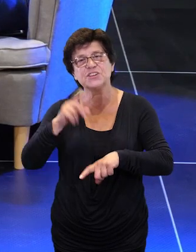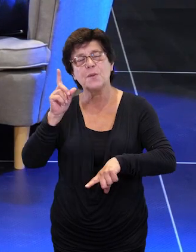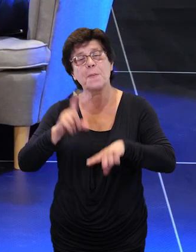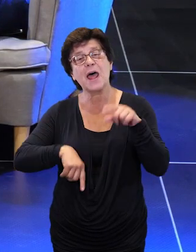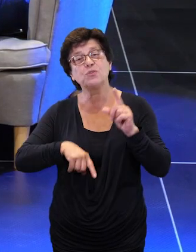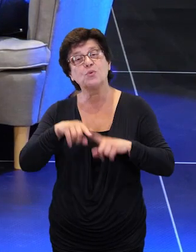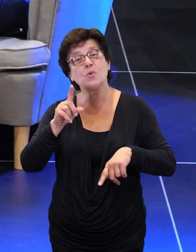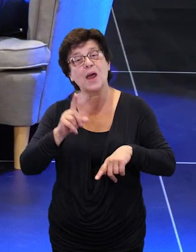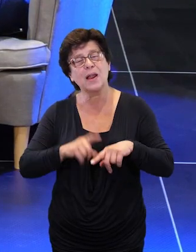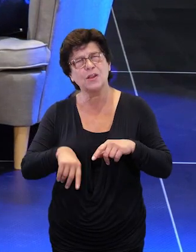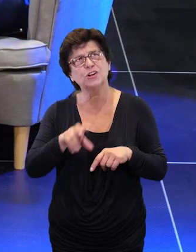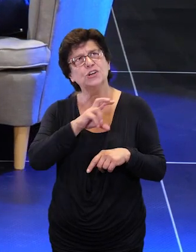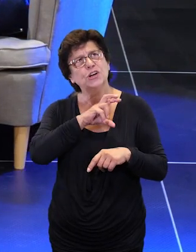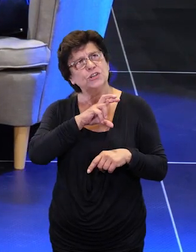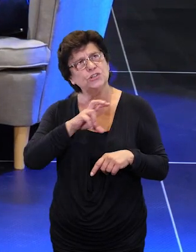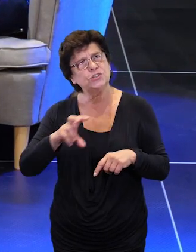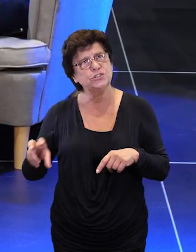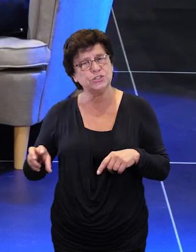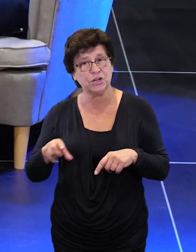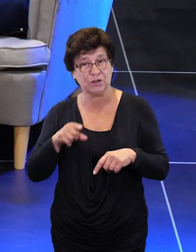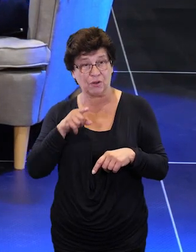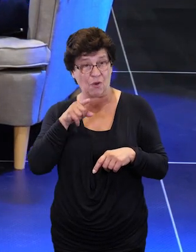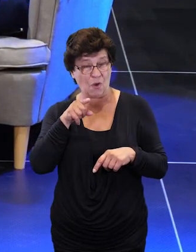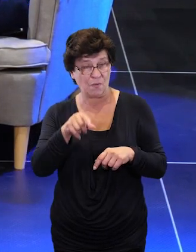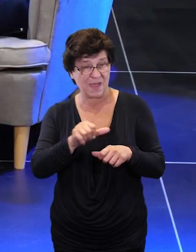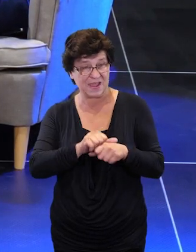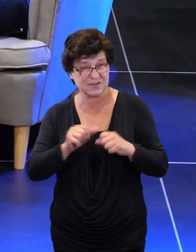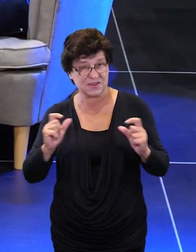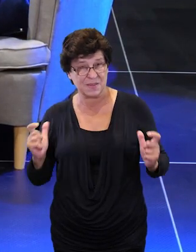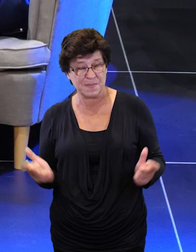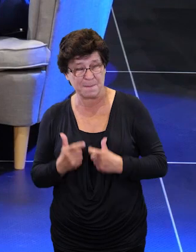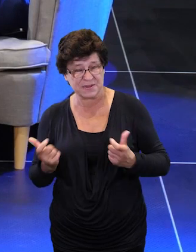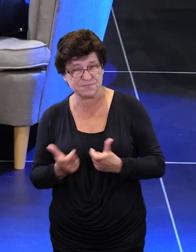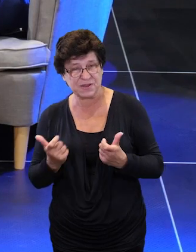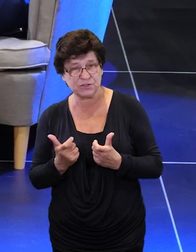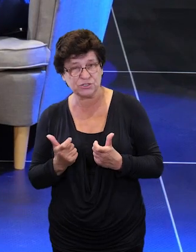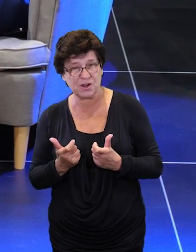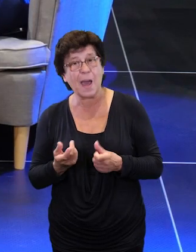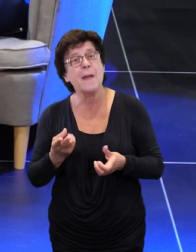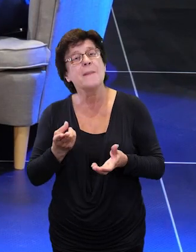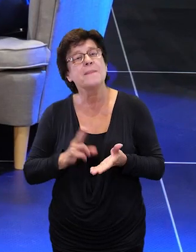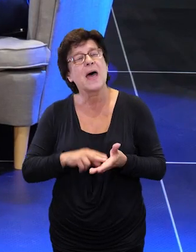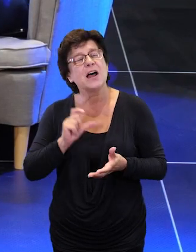Czy ona jest niebezpieczna? Jeśli tak, to na co szczególnie powinniśmy uważać?